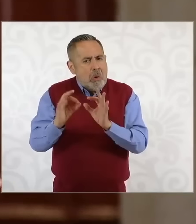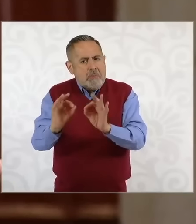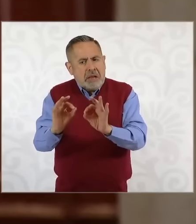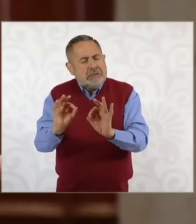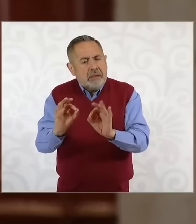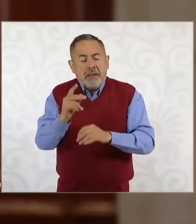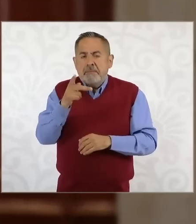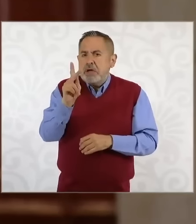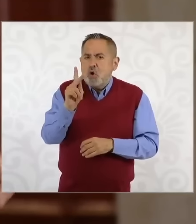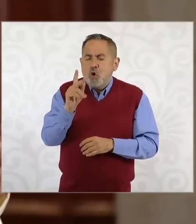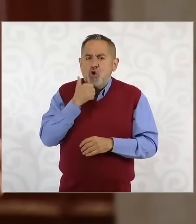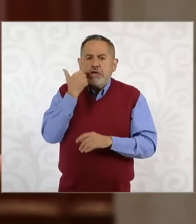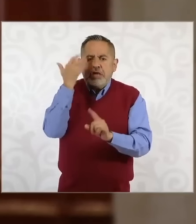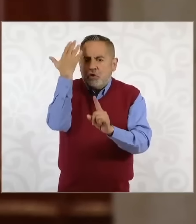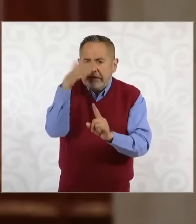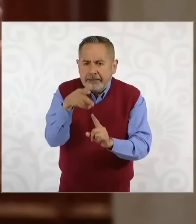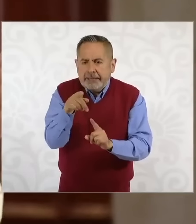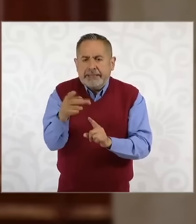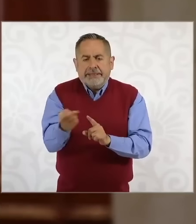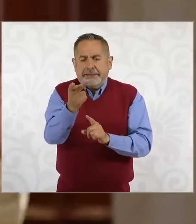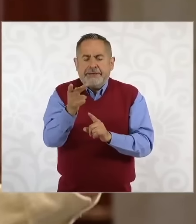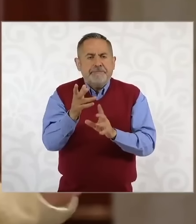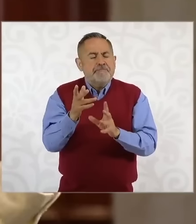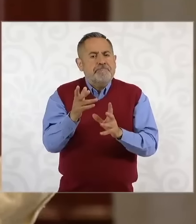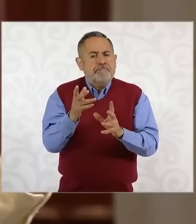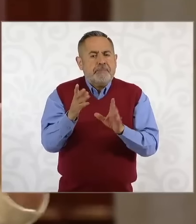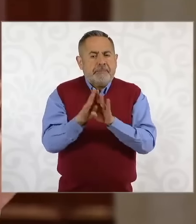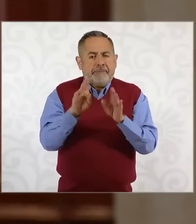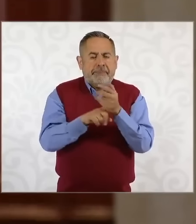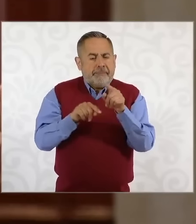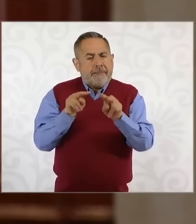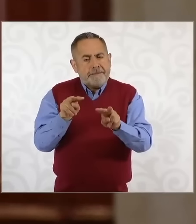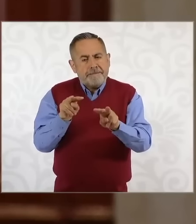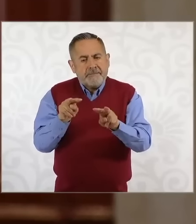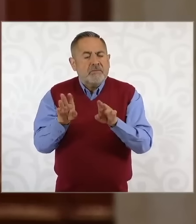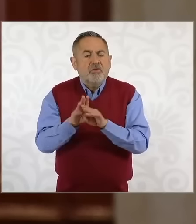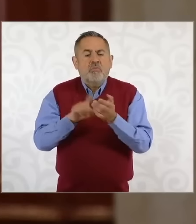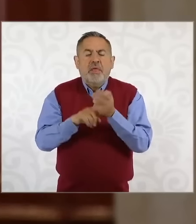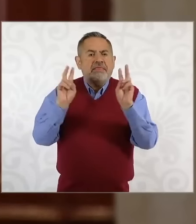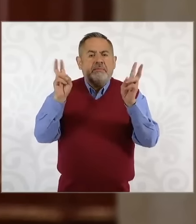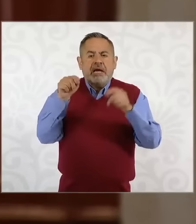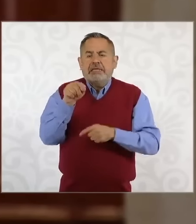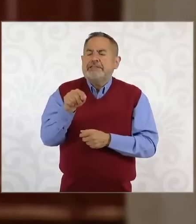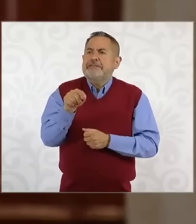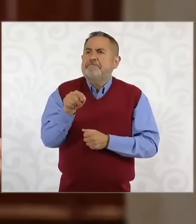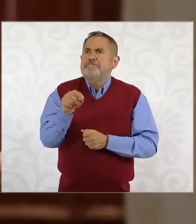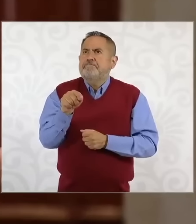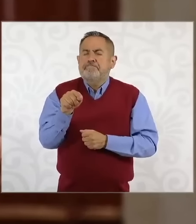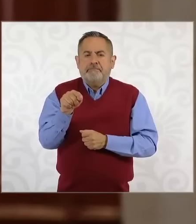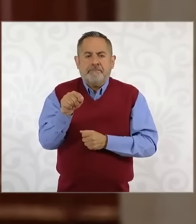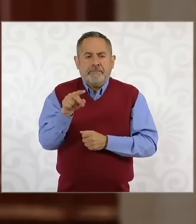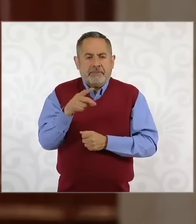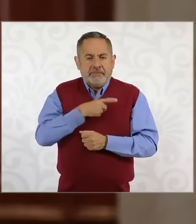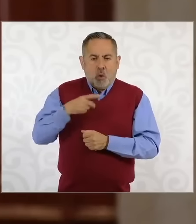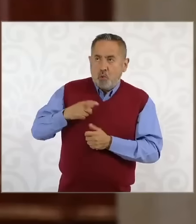presidenta, quisiera saber eh y no dejar de perder de vista el tema de la eh deuda pública de México,